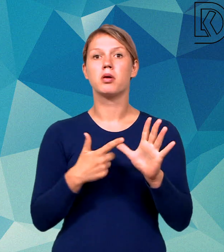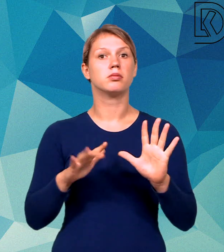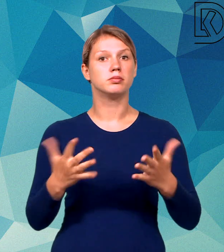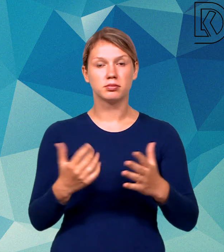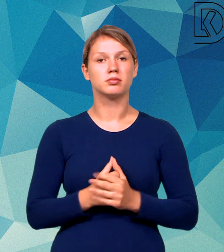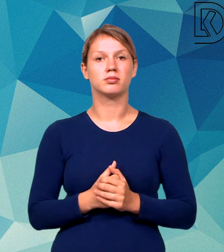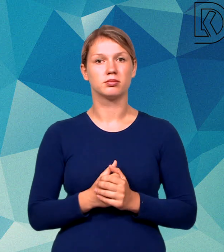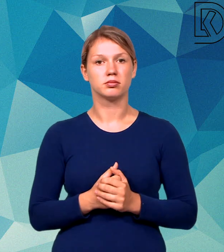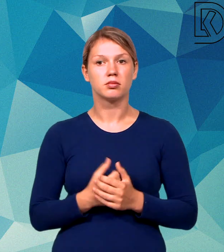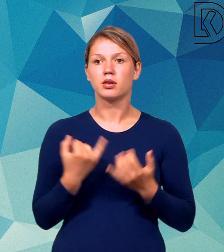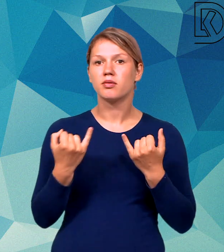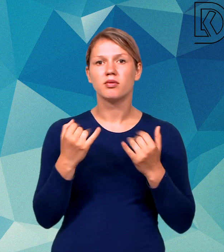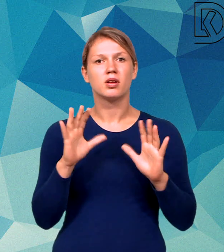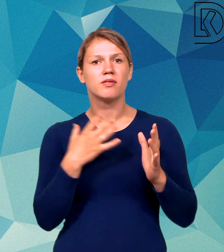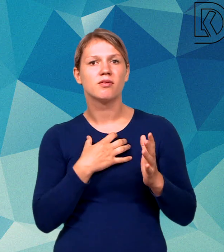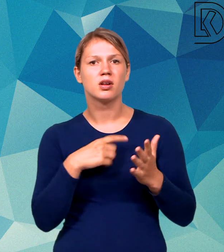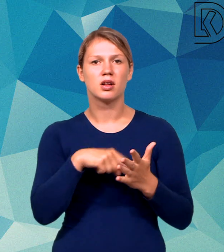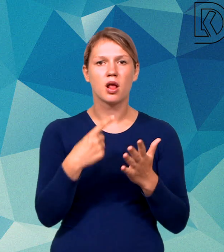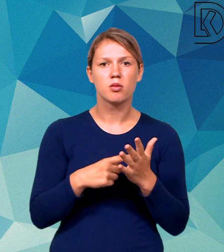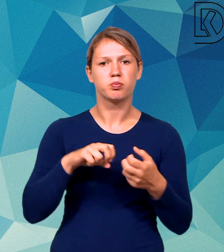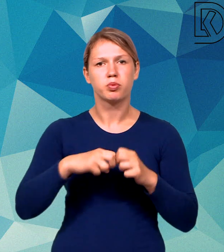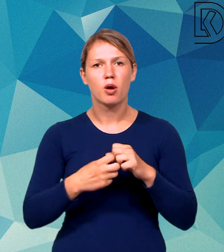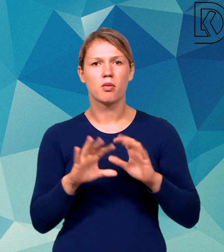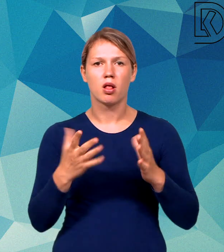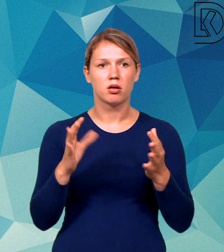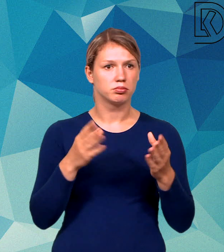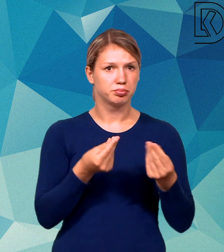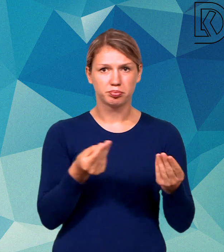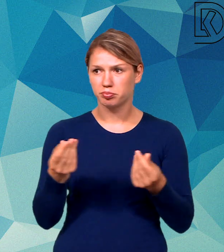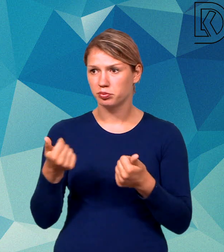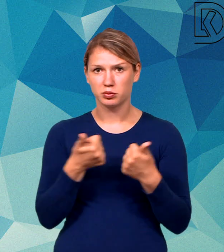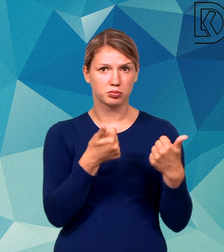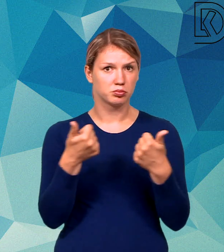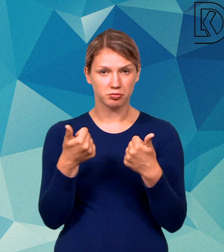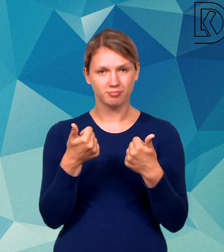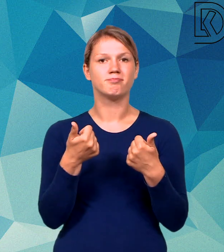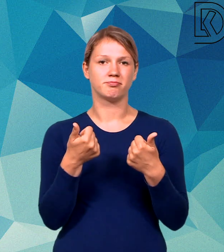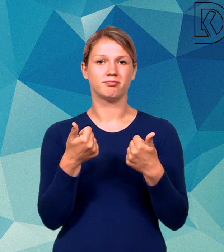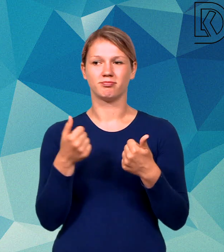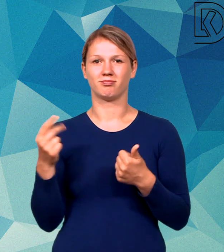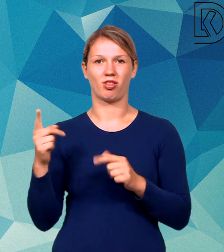Penkta, stebima, ar tėvai yra linkę bendrauti ir išspręsti problemas, susijusias su vaiku.